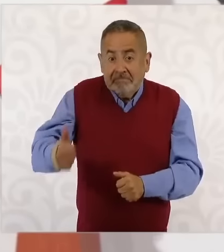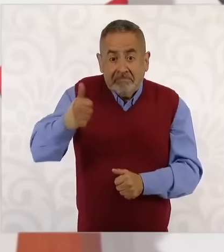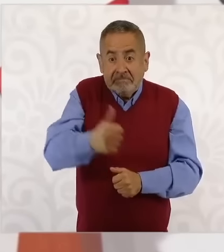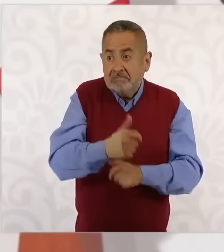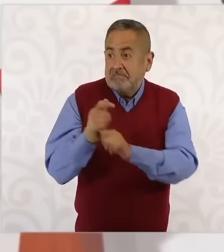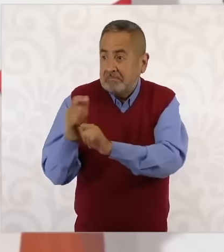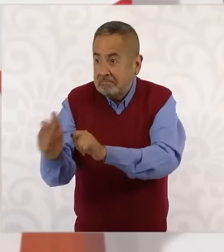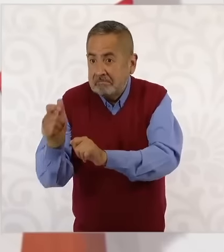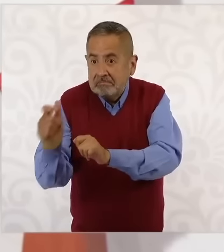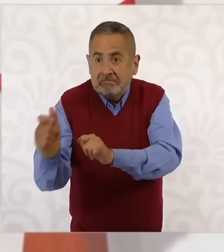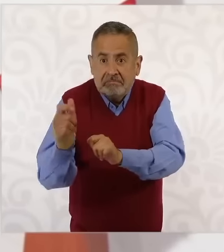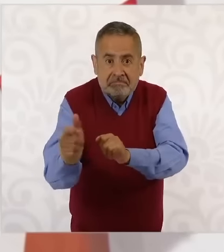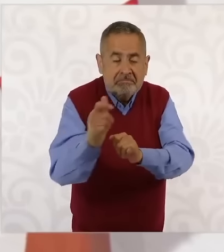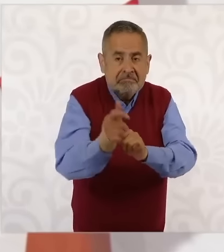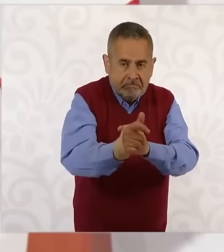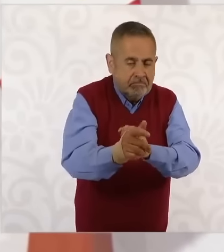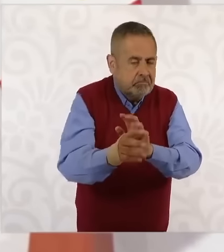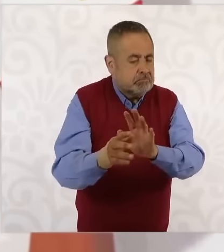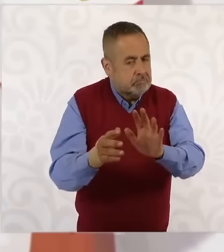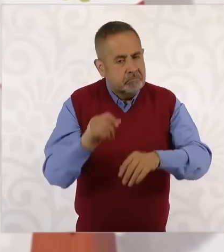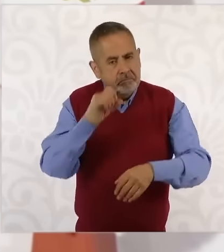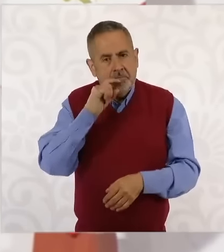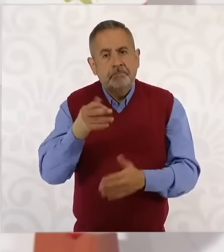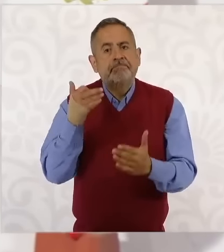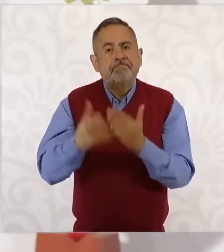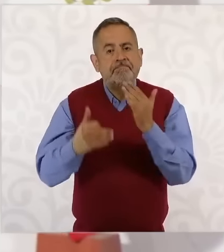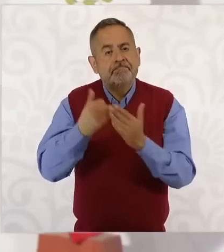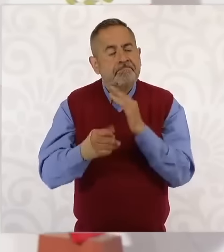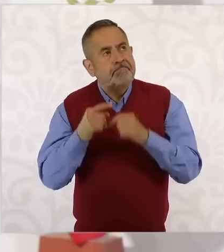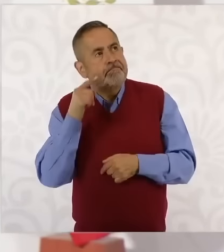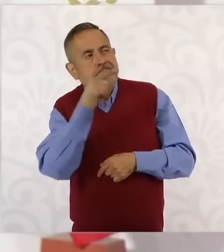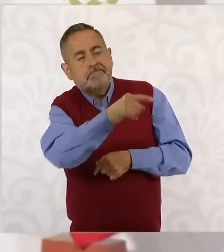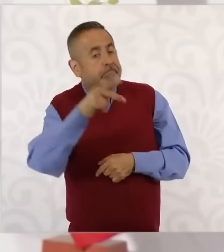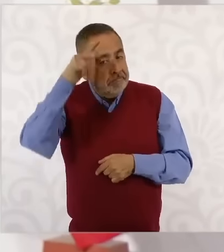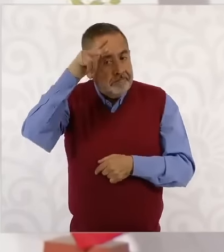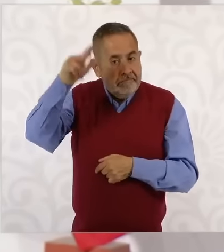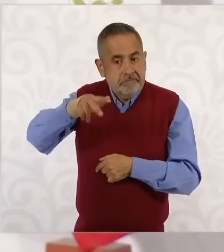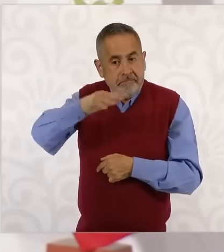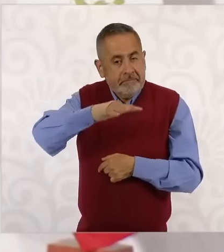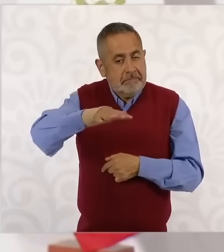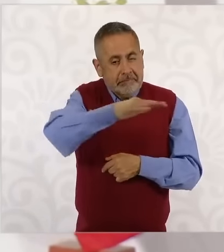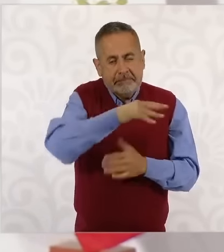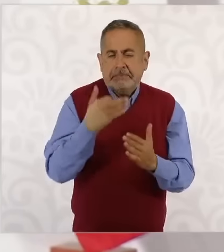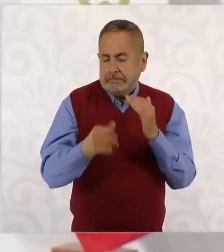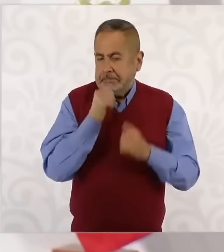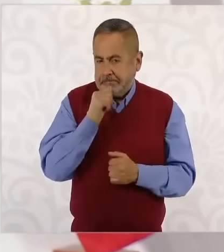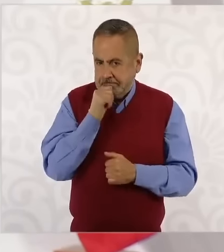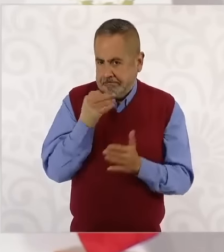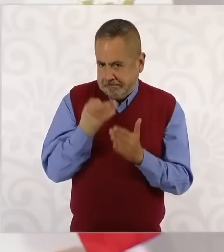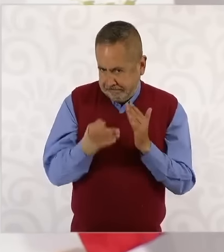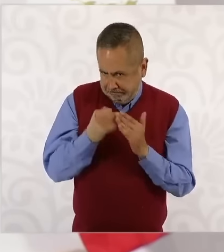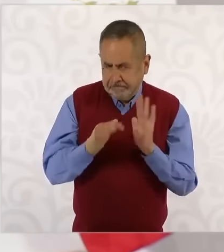todavía falta una parte principalmente de Hidalgo, probablemente en todos los estados, principalmente